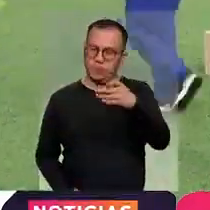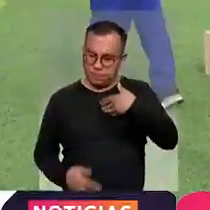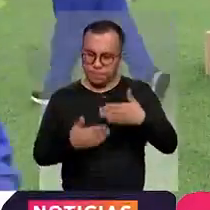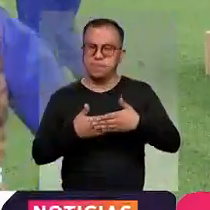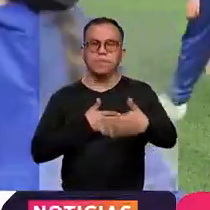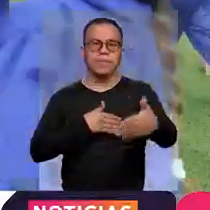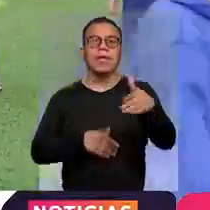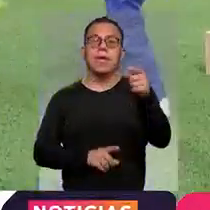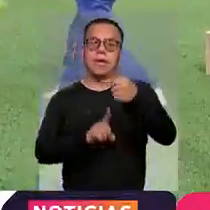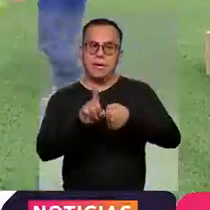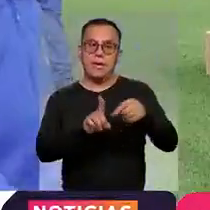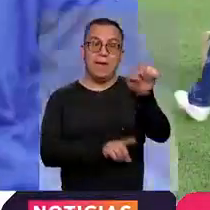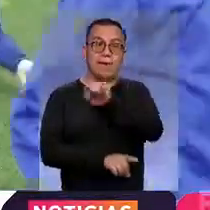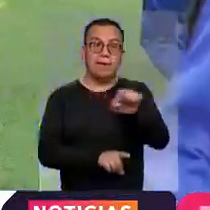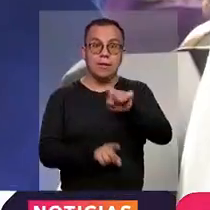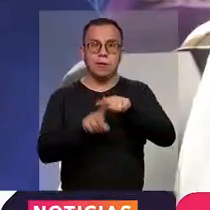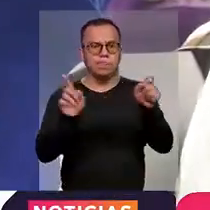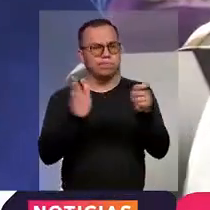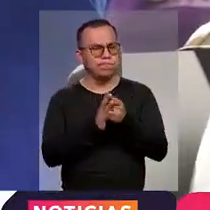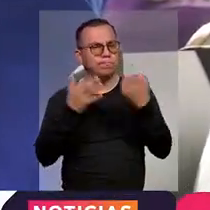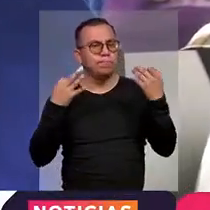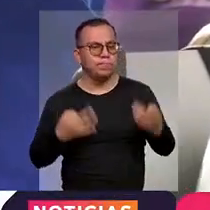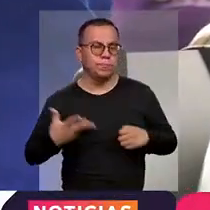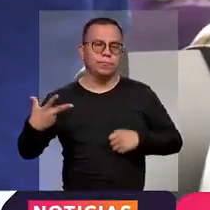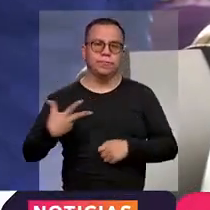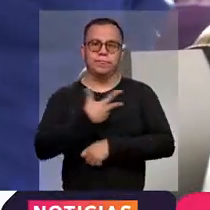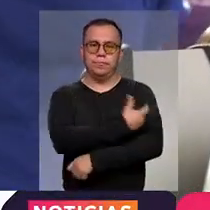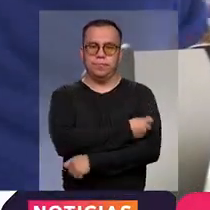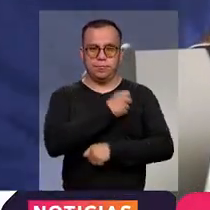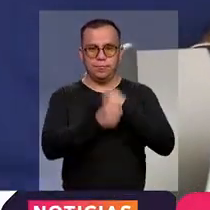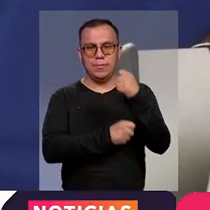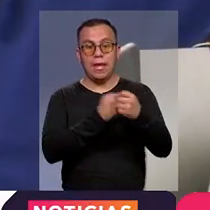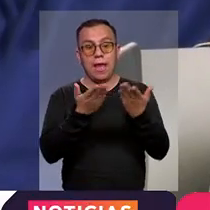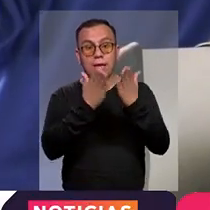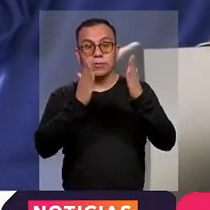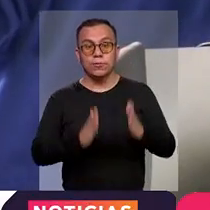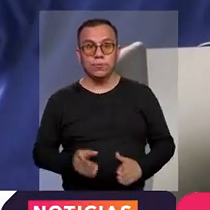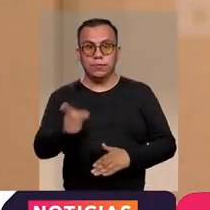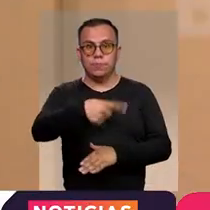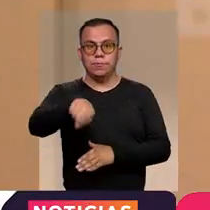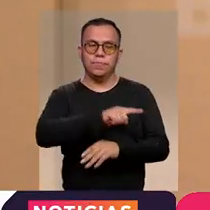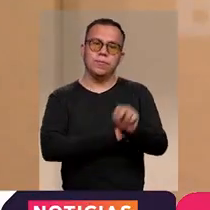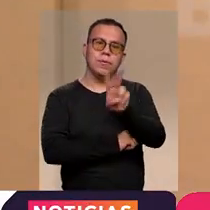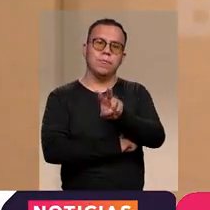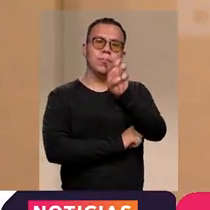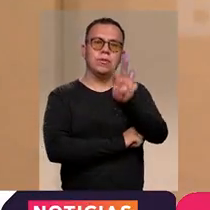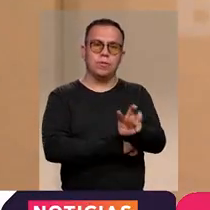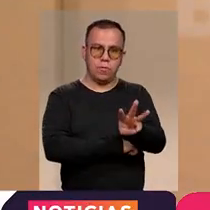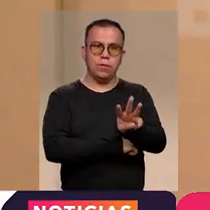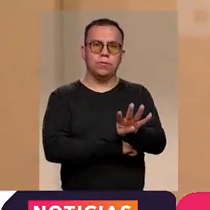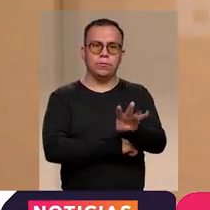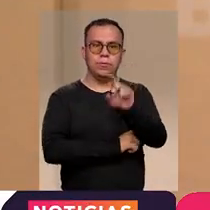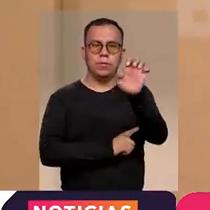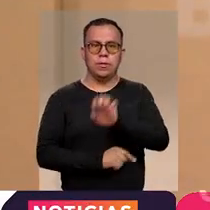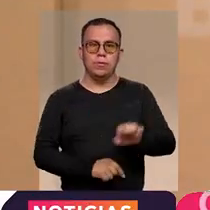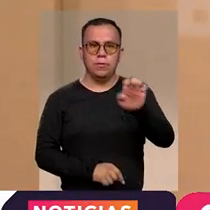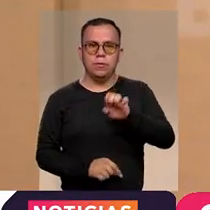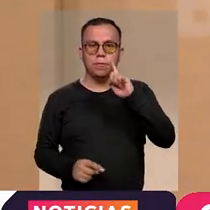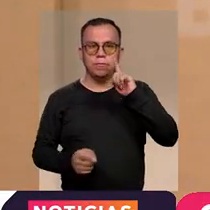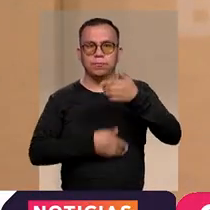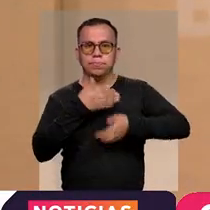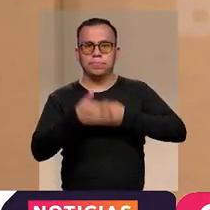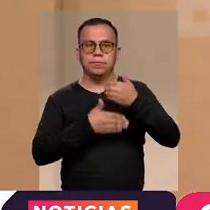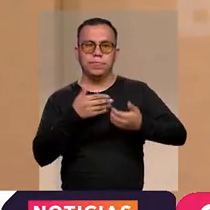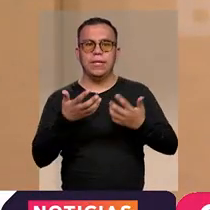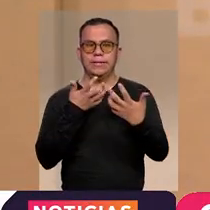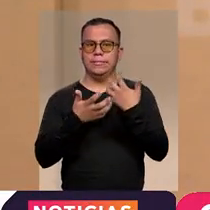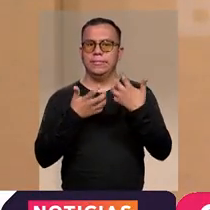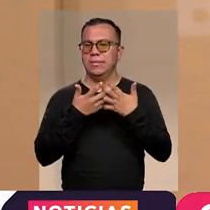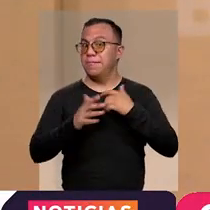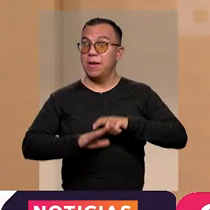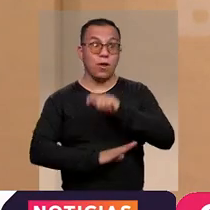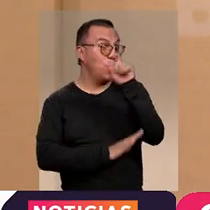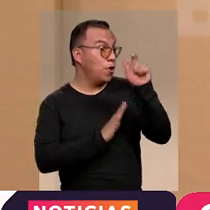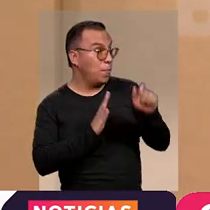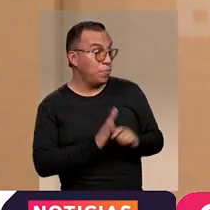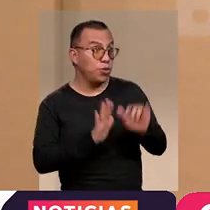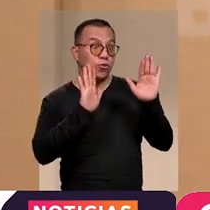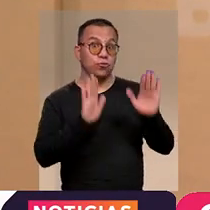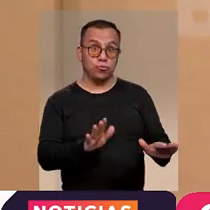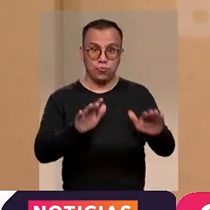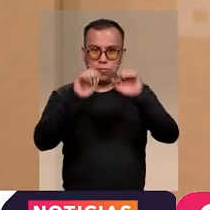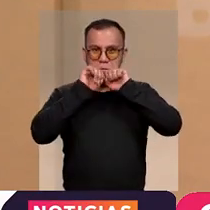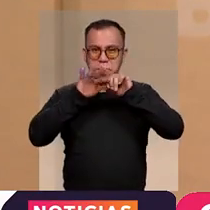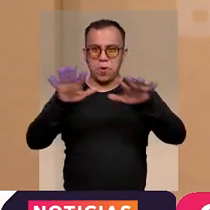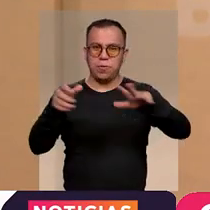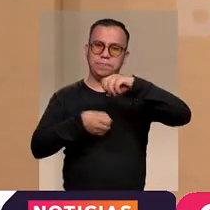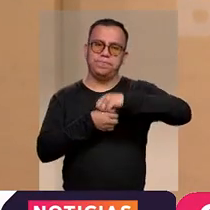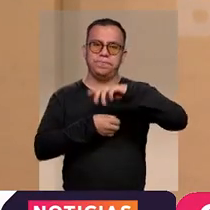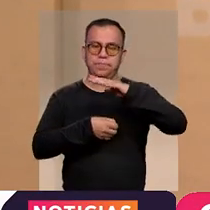ESTE FIN DE SEMANA SIN